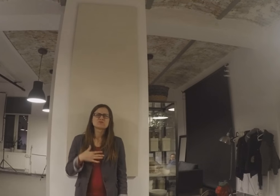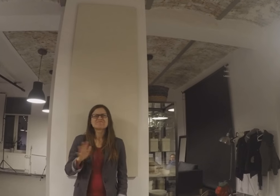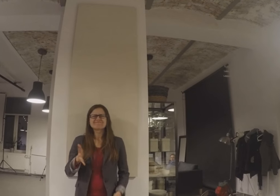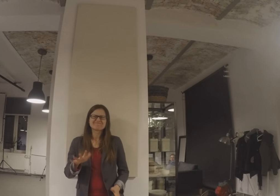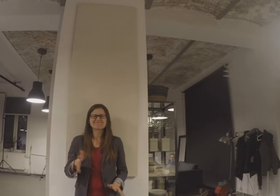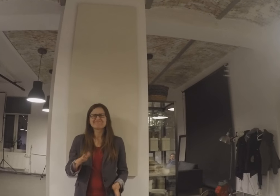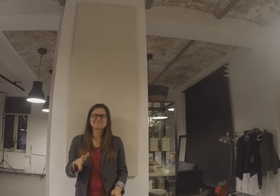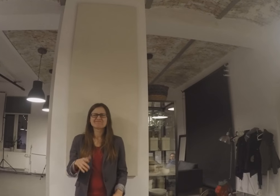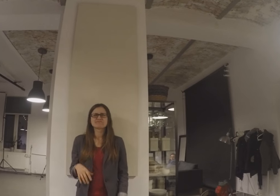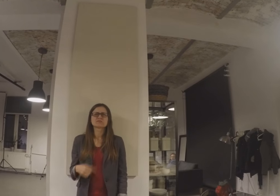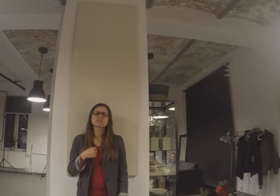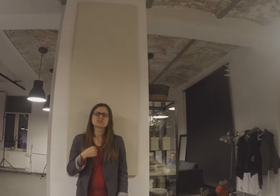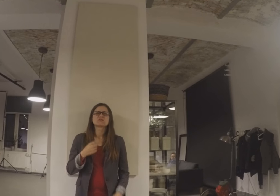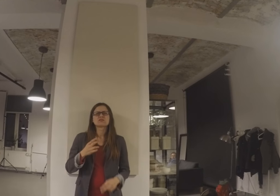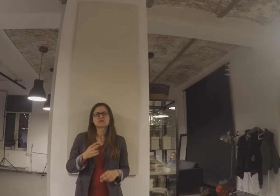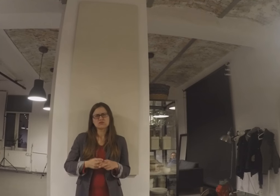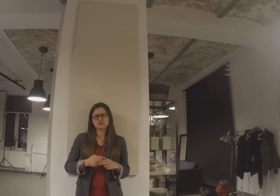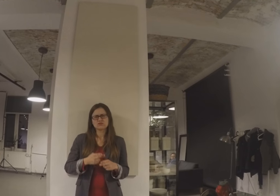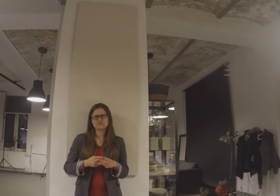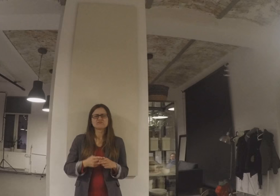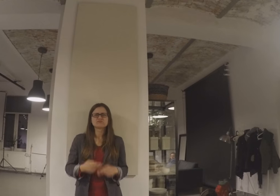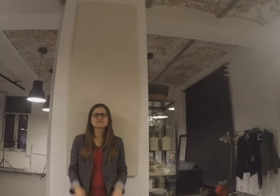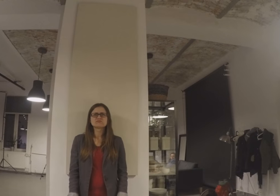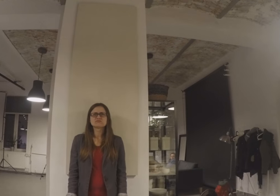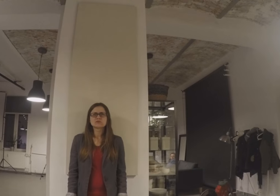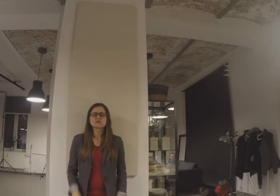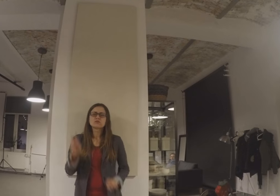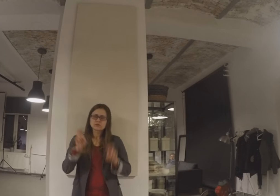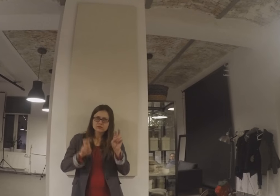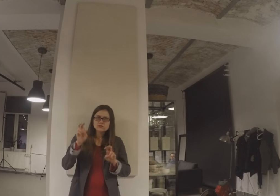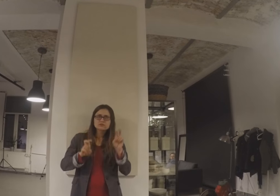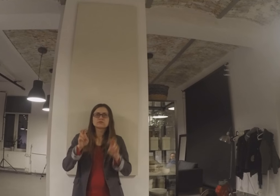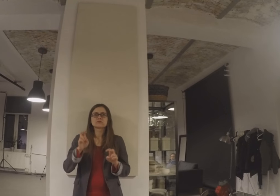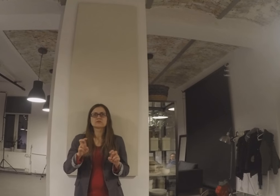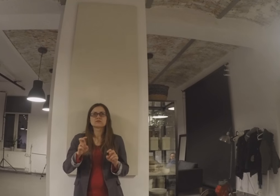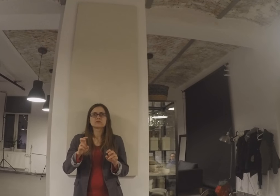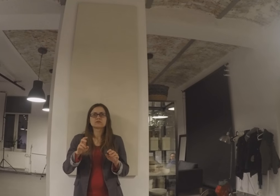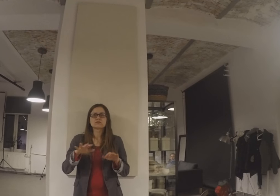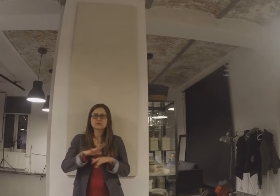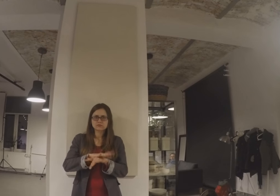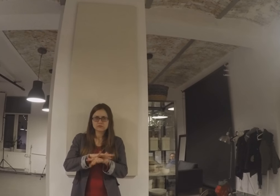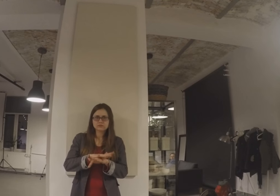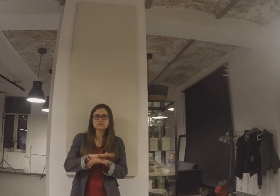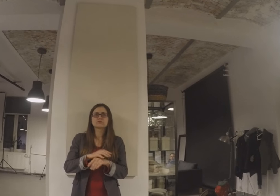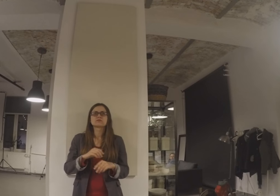Mir geht nicht gut. Fühle mich krank. Hotel Restaurant